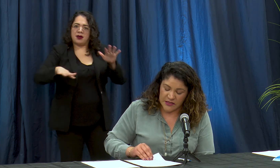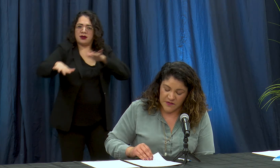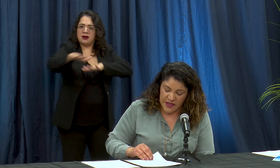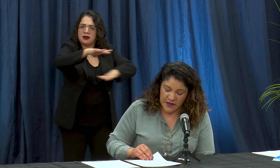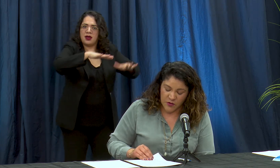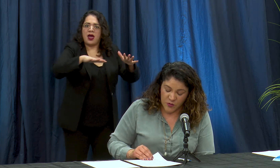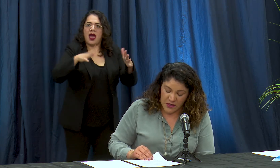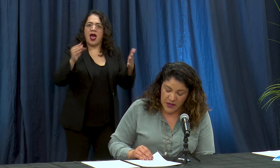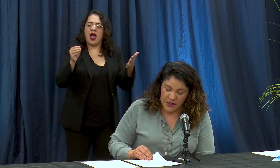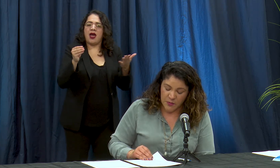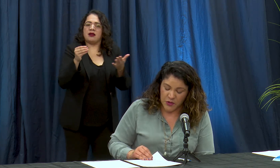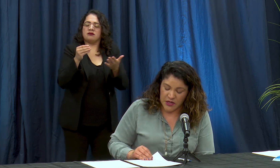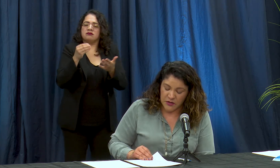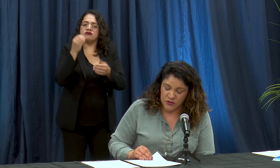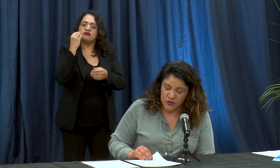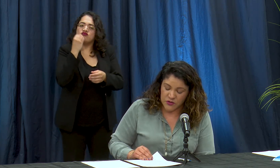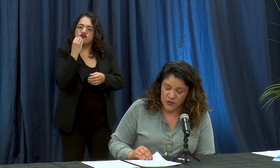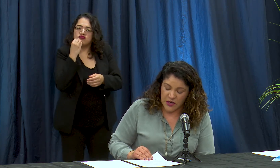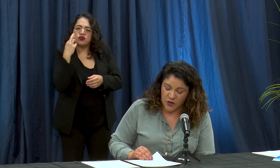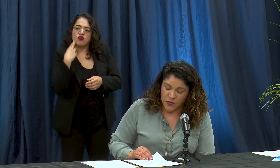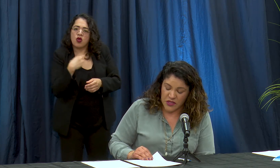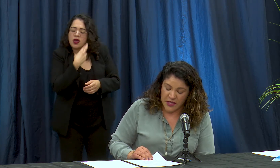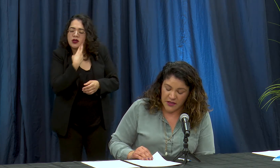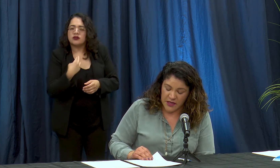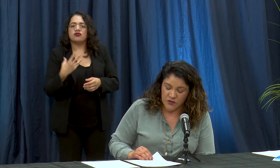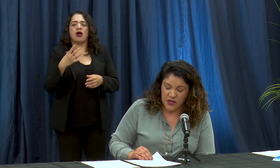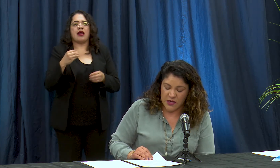actividad de Konami kiyaah poiana construcción de la comunidad y iu Dona